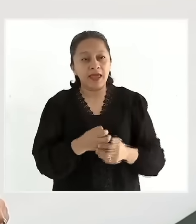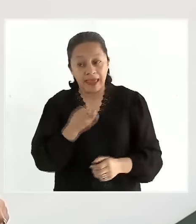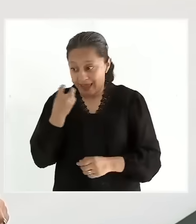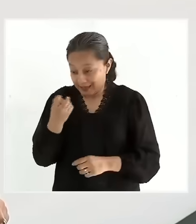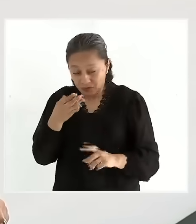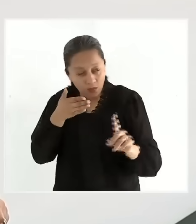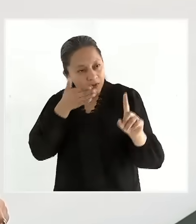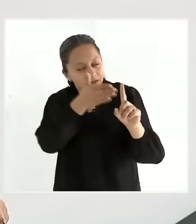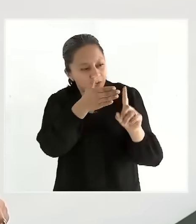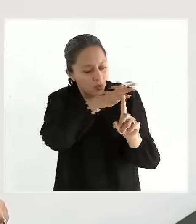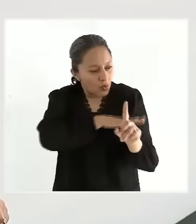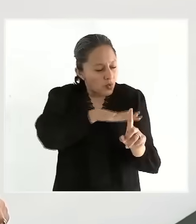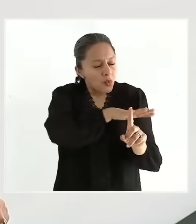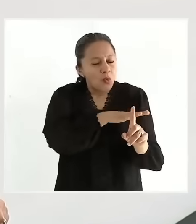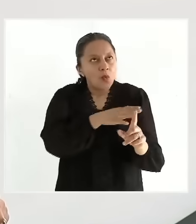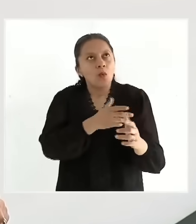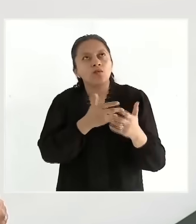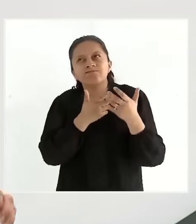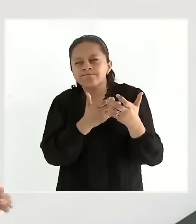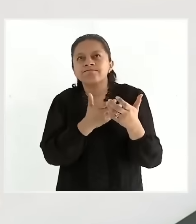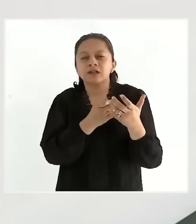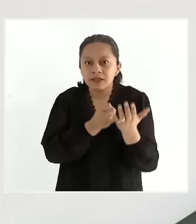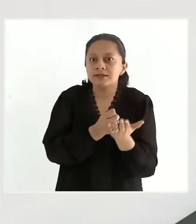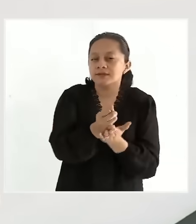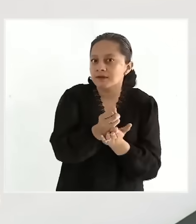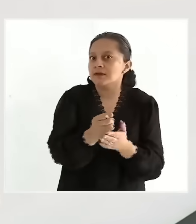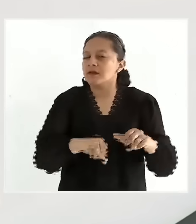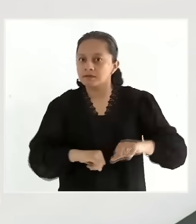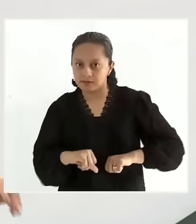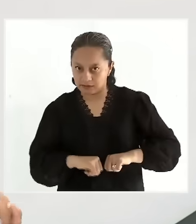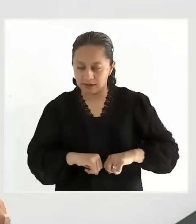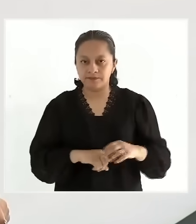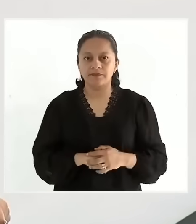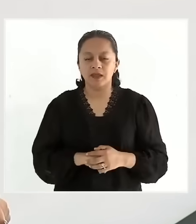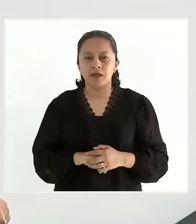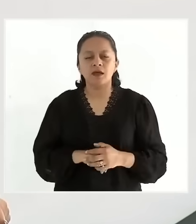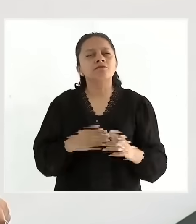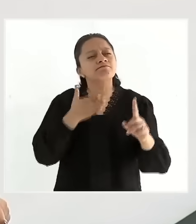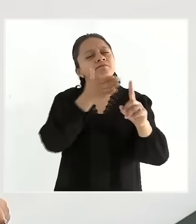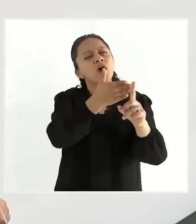nos inspira en cada una de nuestras decisiones y acciones. Para lograr este objetivo y bajo la